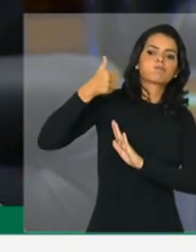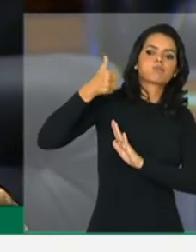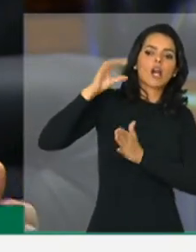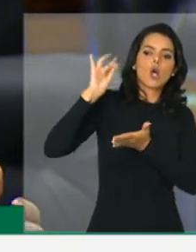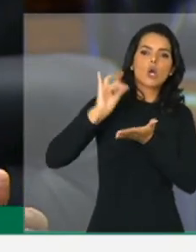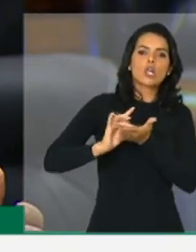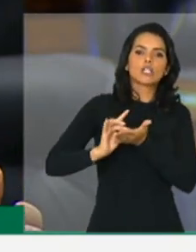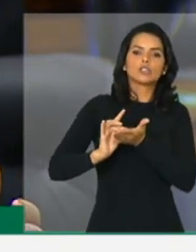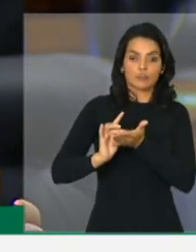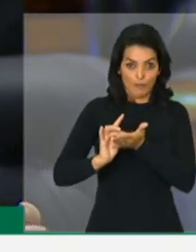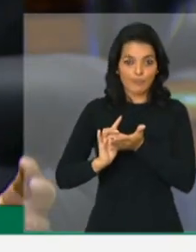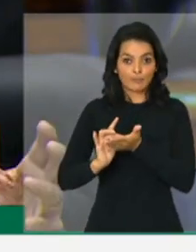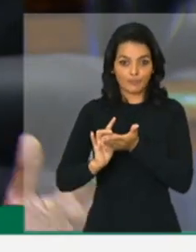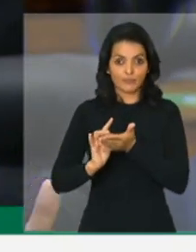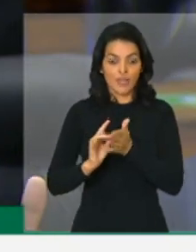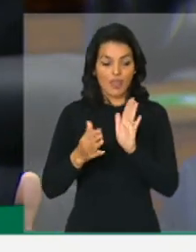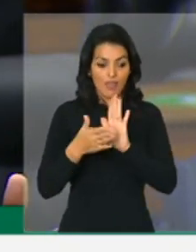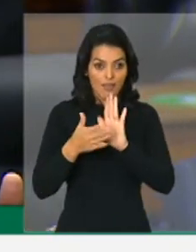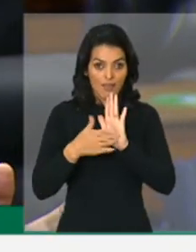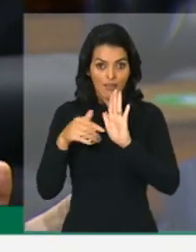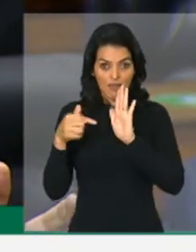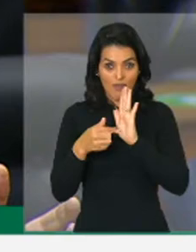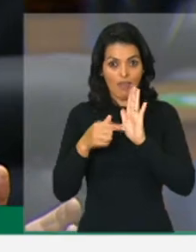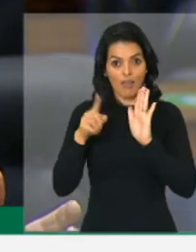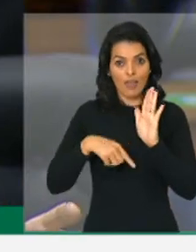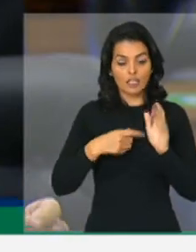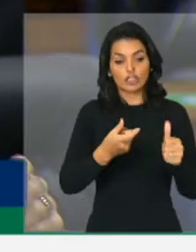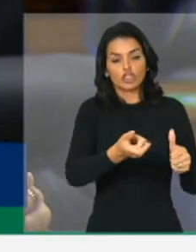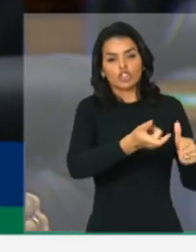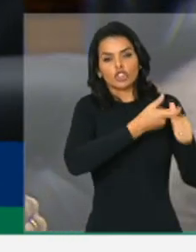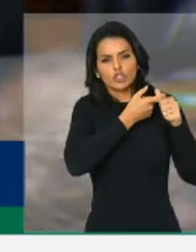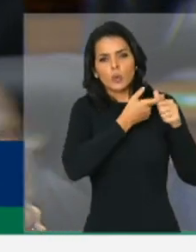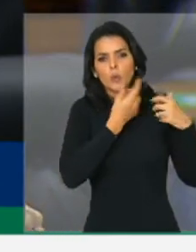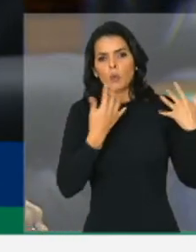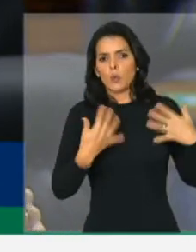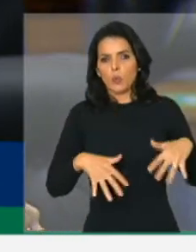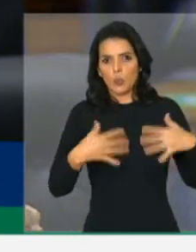AGRICULTURA FAMILIAR. E PRECISA TER UM TRATAMENTO EFETIVAMENTE DIFERENCIADO. NÃO É O CASO DESSES AQUI.